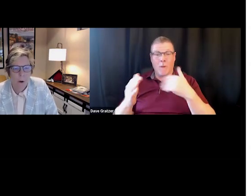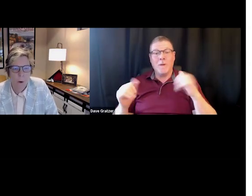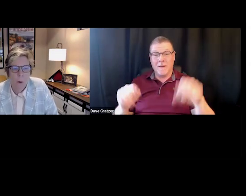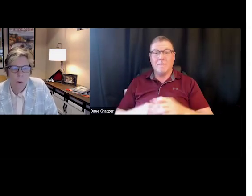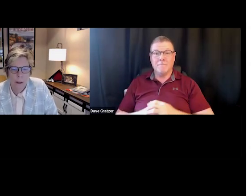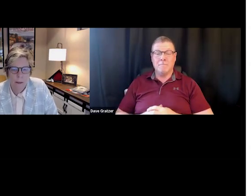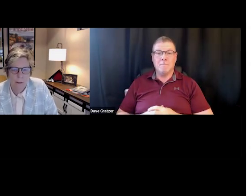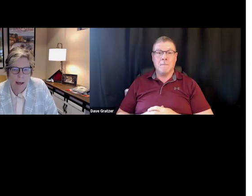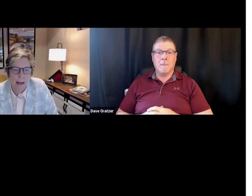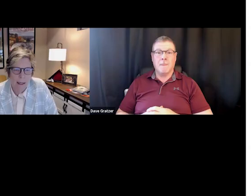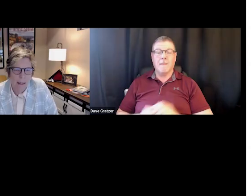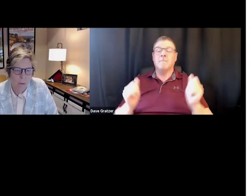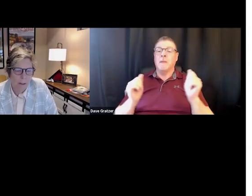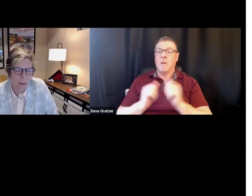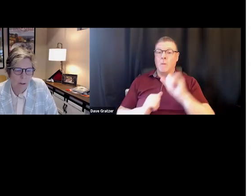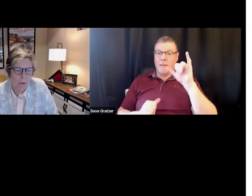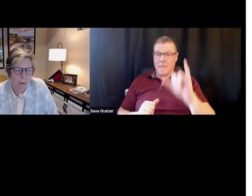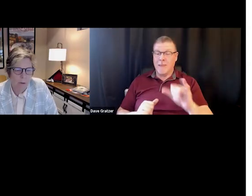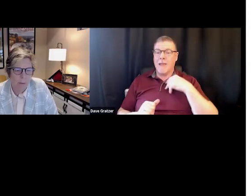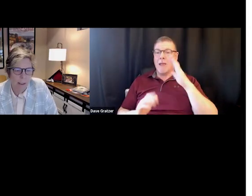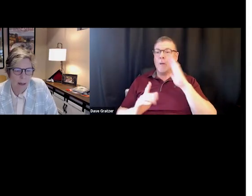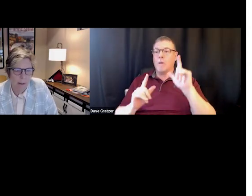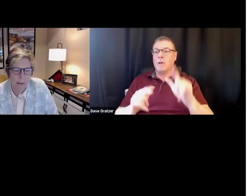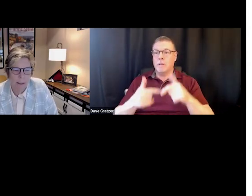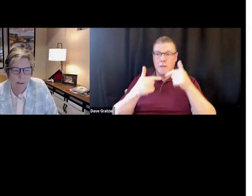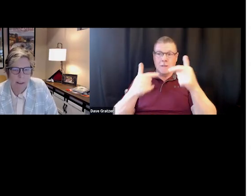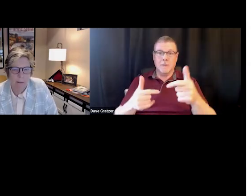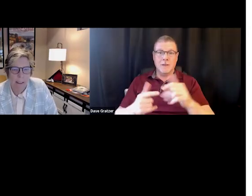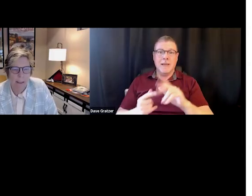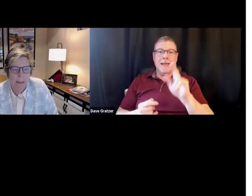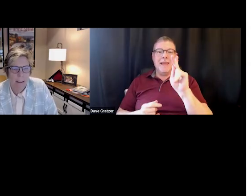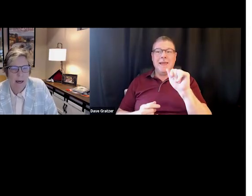Con eso, voy a ceder la palabra a mi colega, Caitlin Synovec.